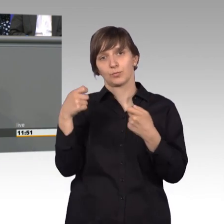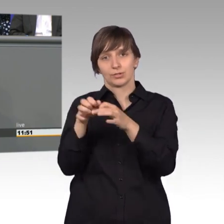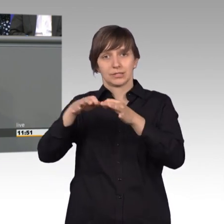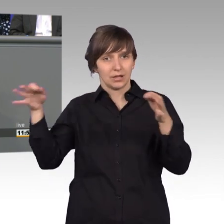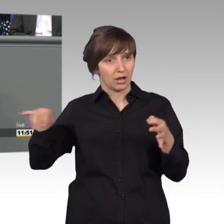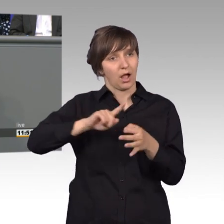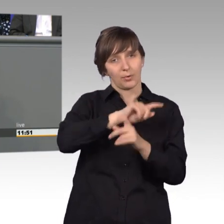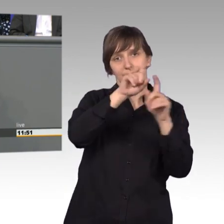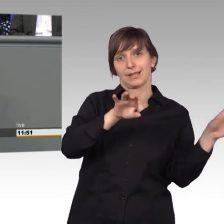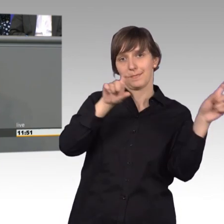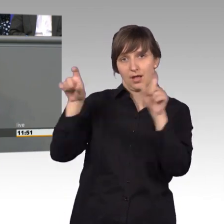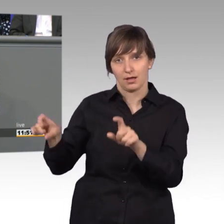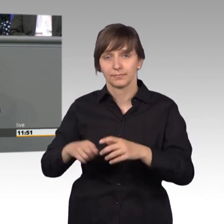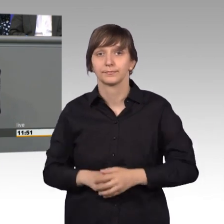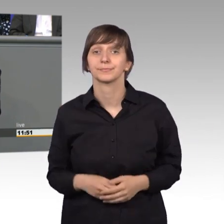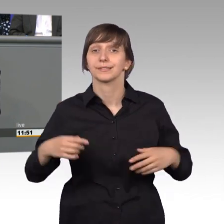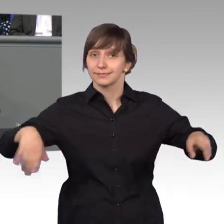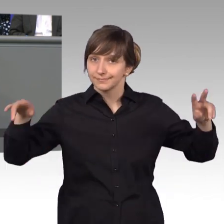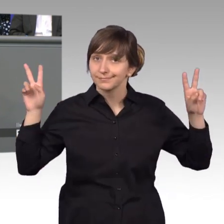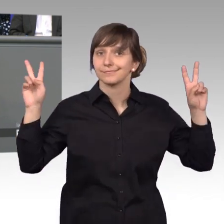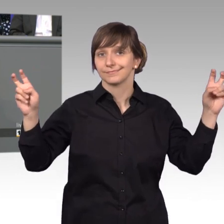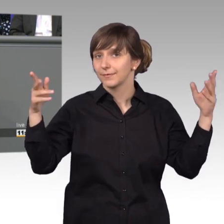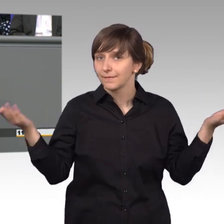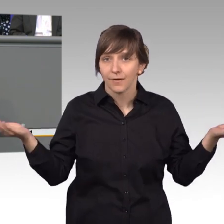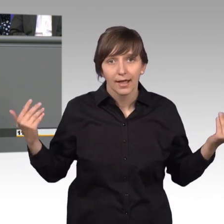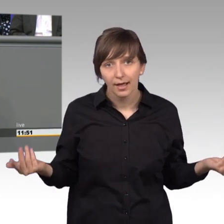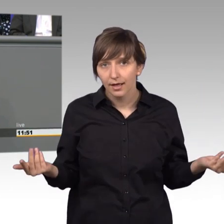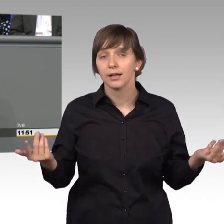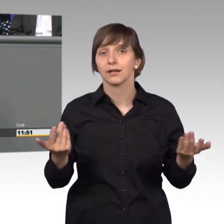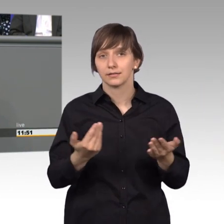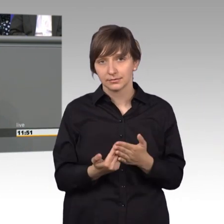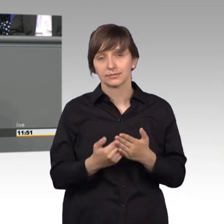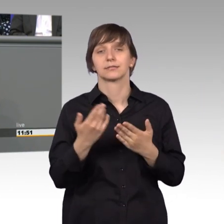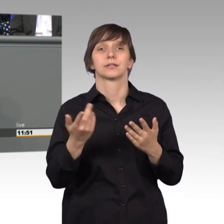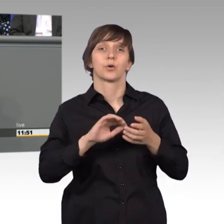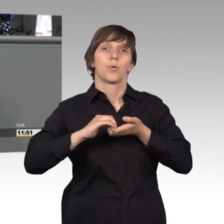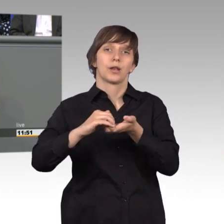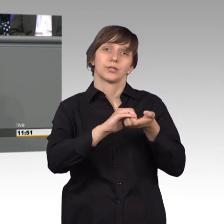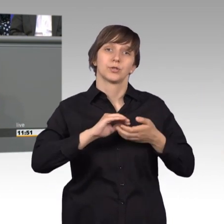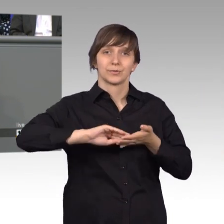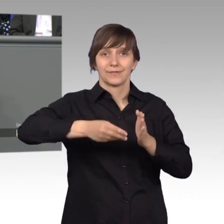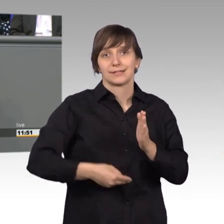[Beifall] Zitiert ein Zitat aus dem Koalitionsvertrag von Union und FDP